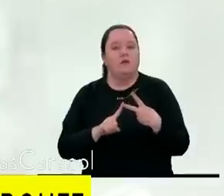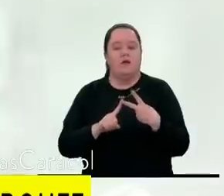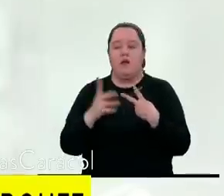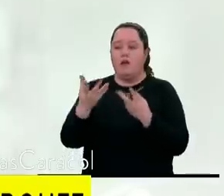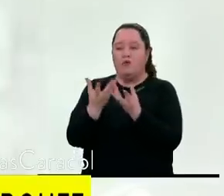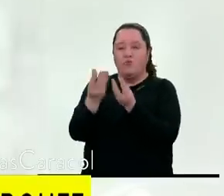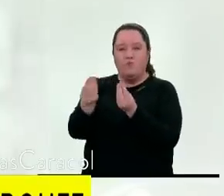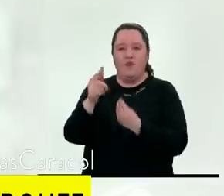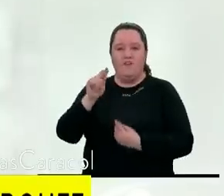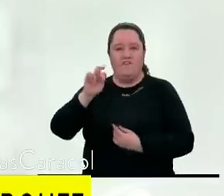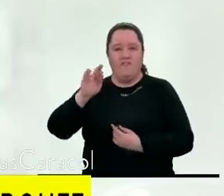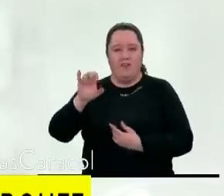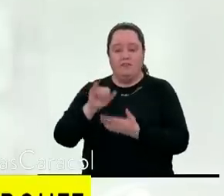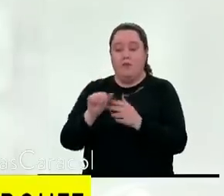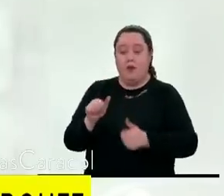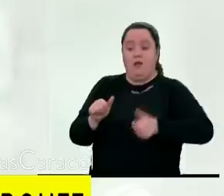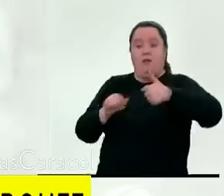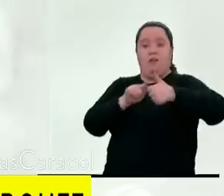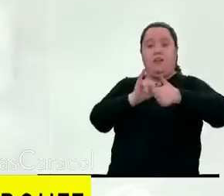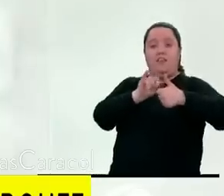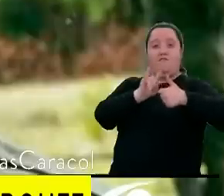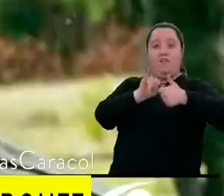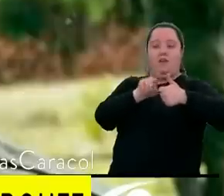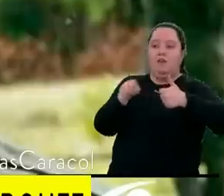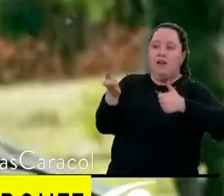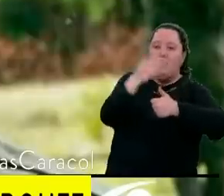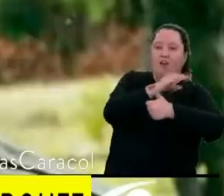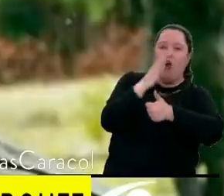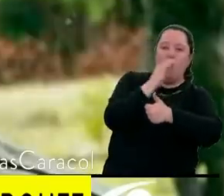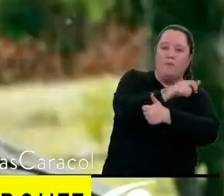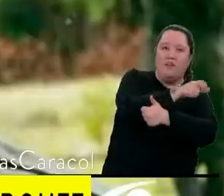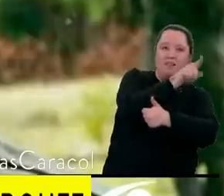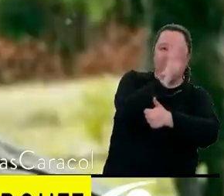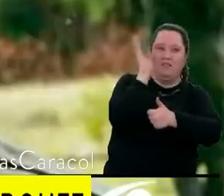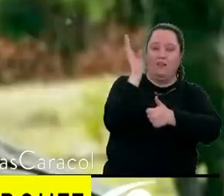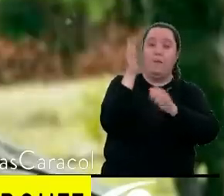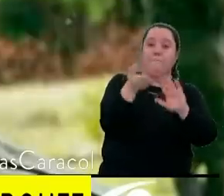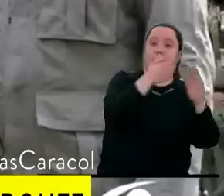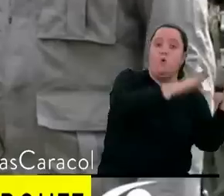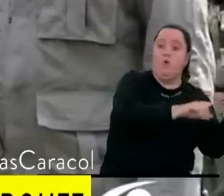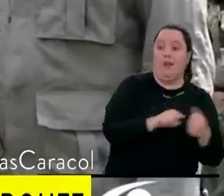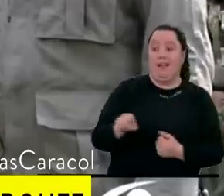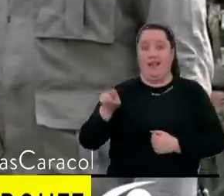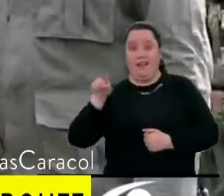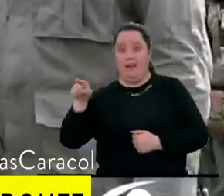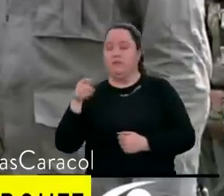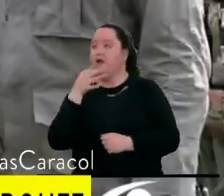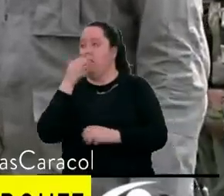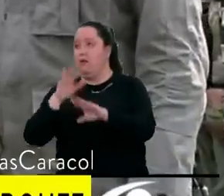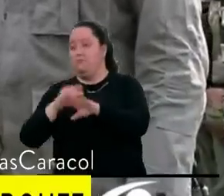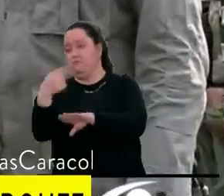los militares aún así no es suficiente la guerra que se vive es intensa.